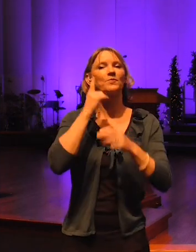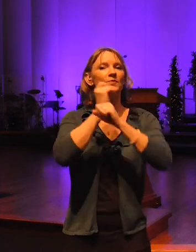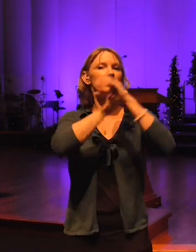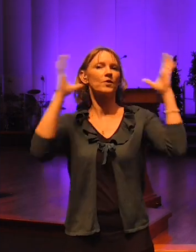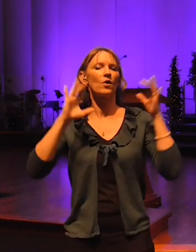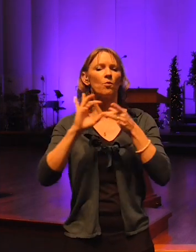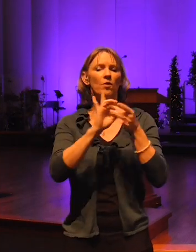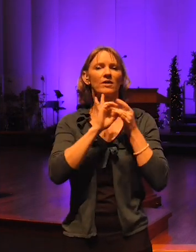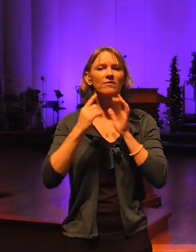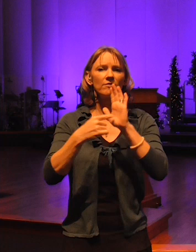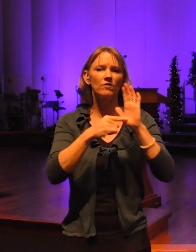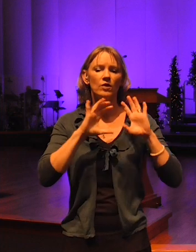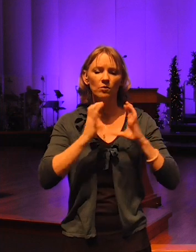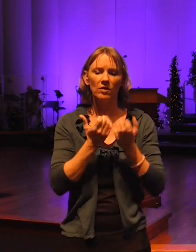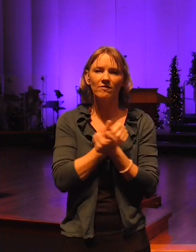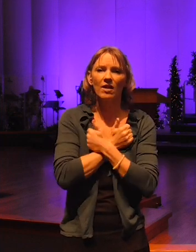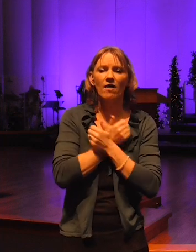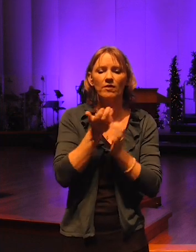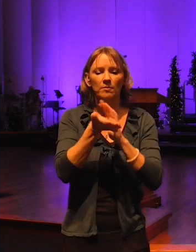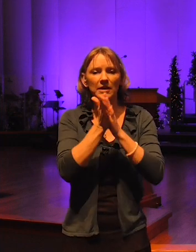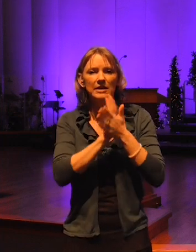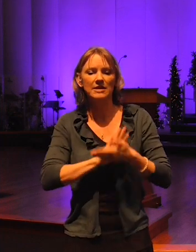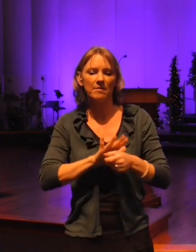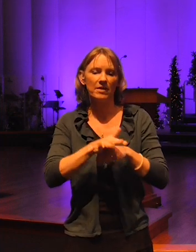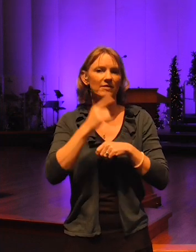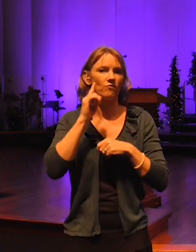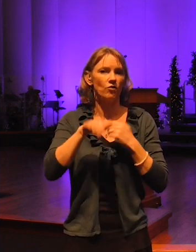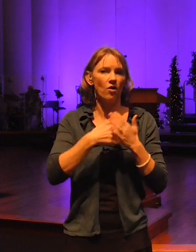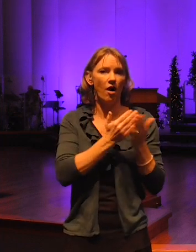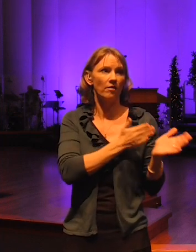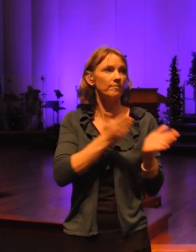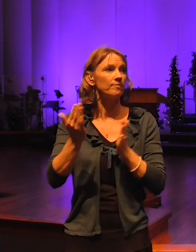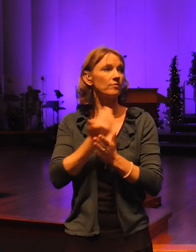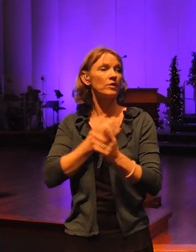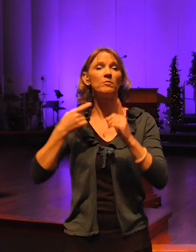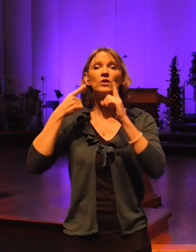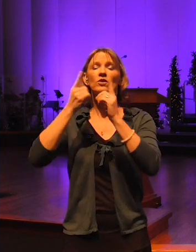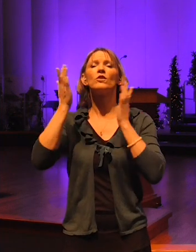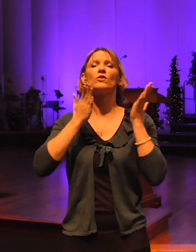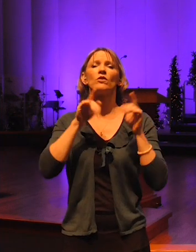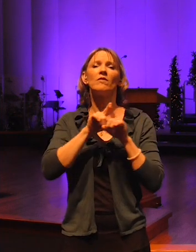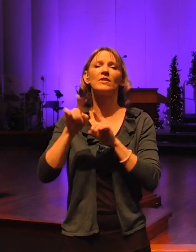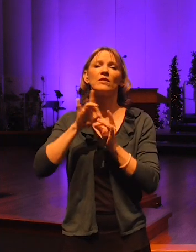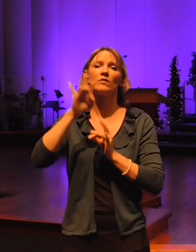reveló un mundo de amor, paz y abundancia para toda nuestra misión de servir como Faro espiritual